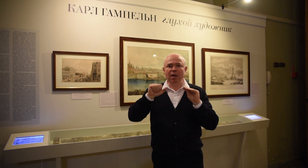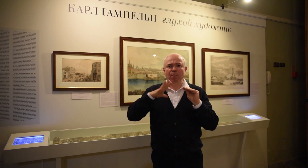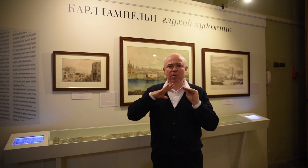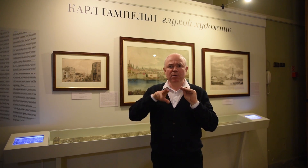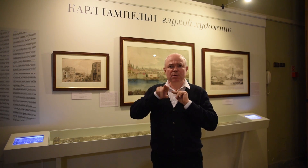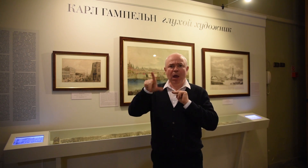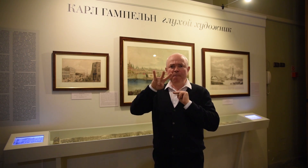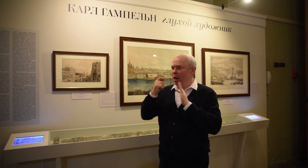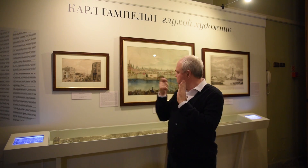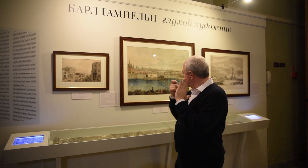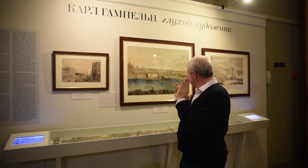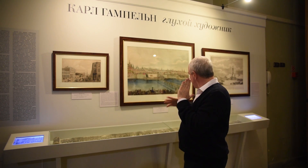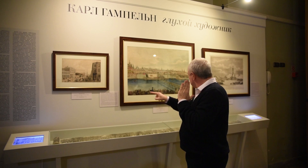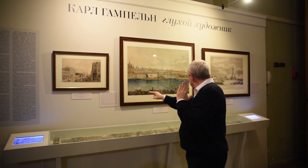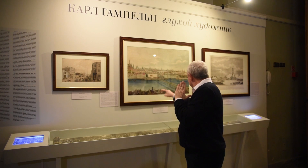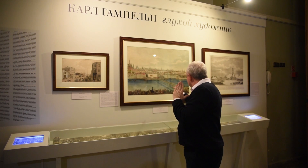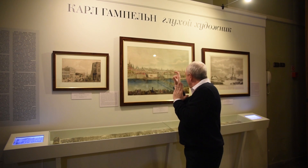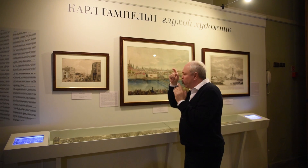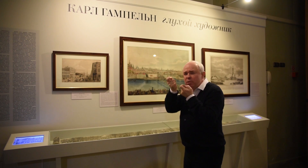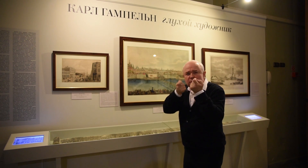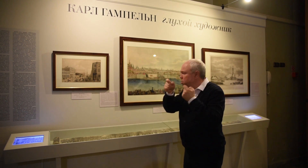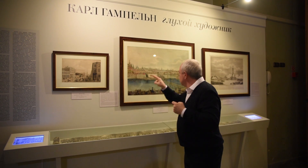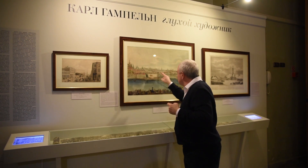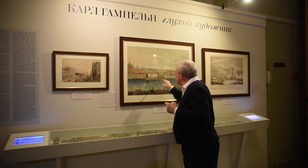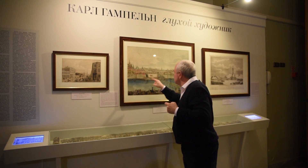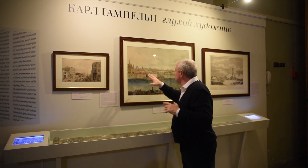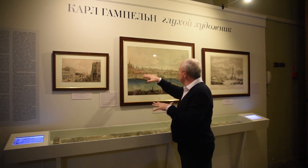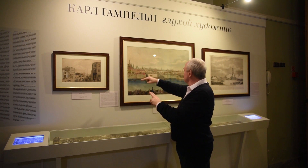Карл Гампельн изобразил в мельчайших подробностях